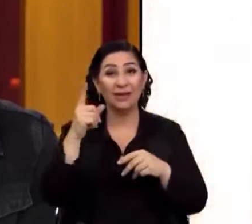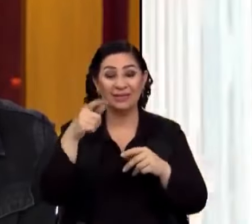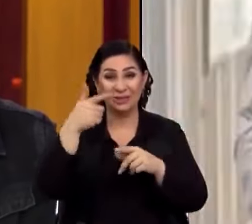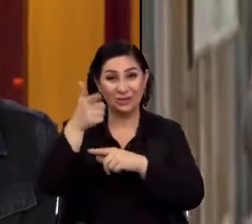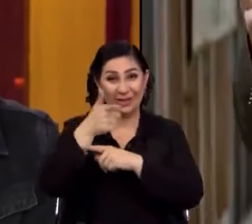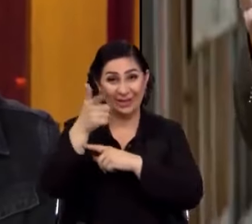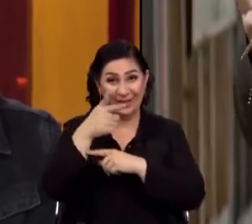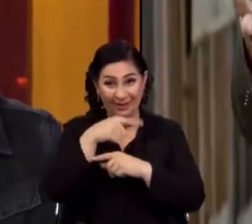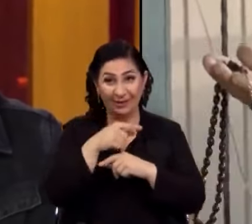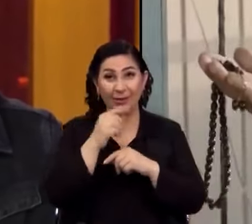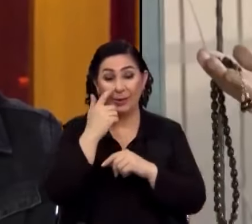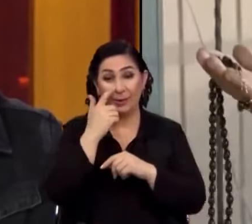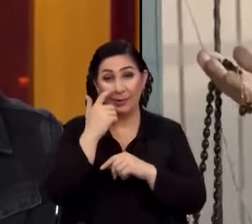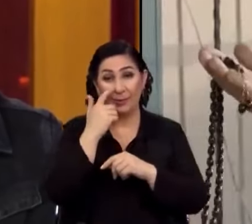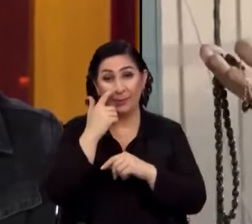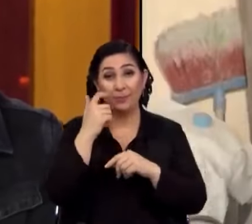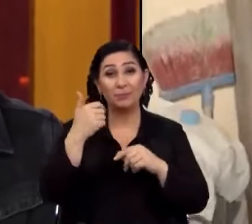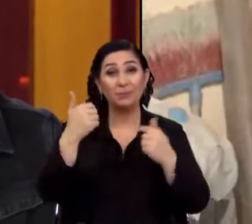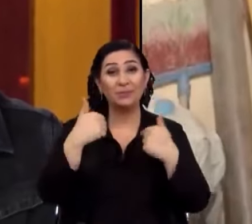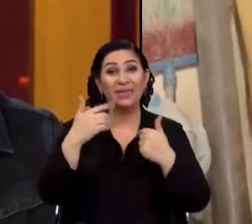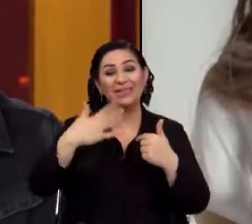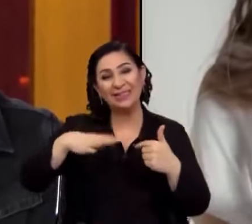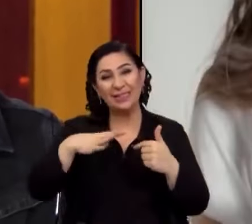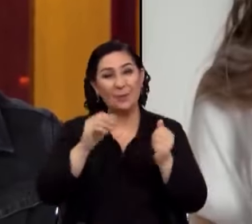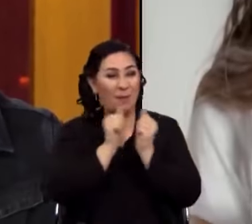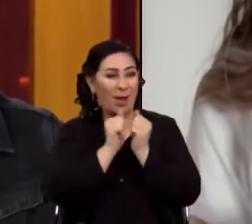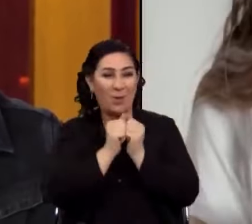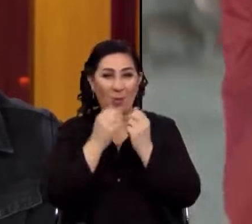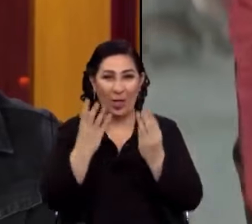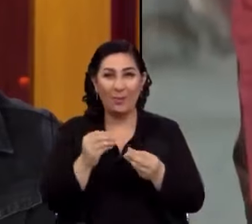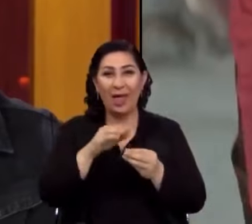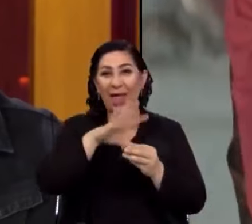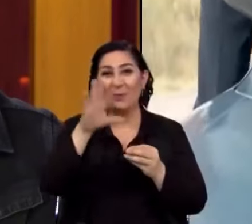Hı hı Eee Biz de böyle istedik ki beraber olalım hepimizden bir şey olsun